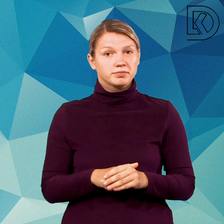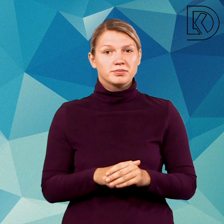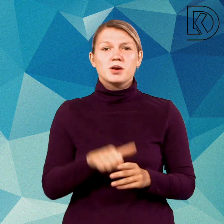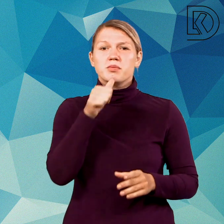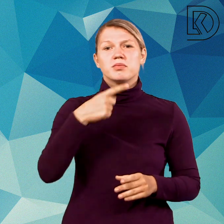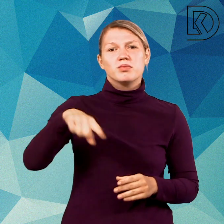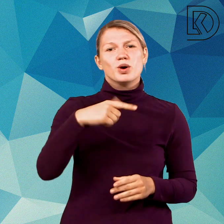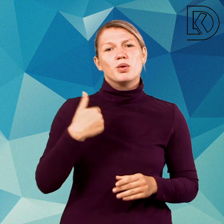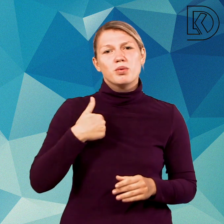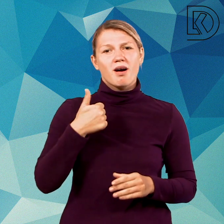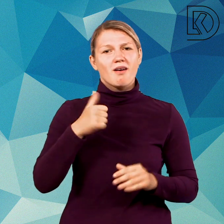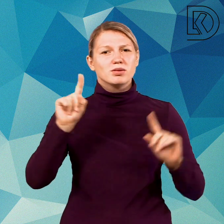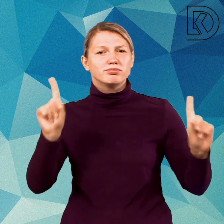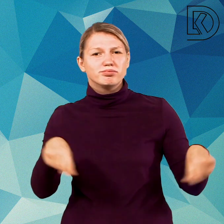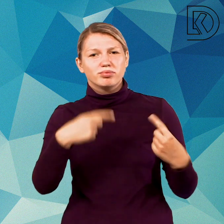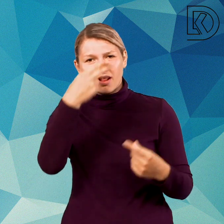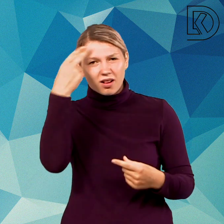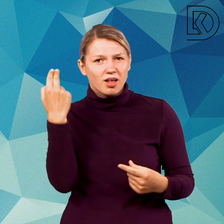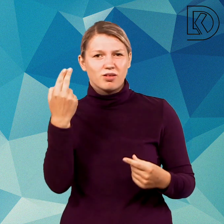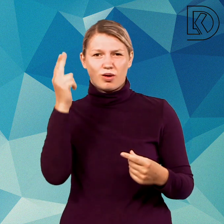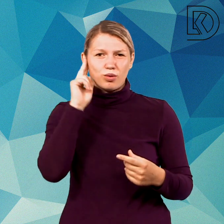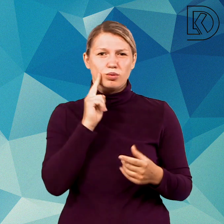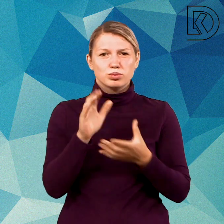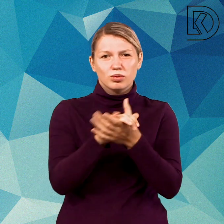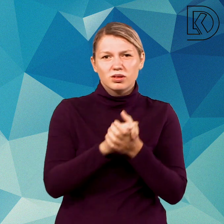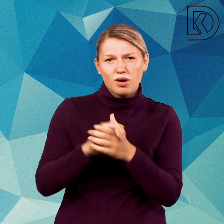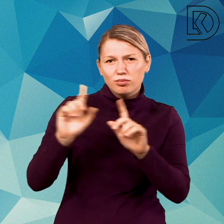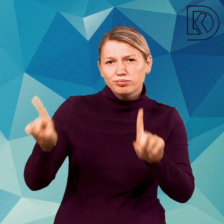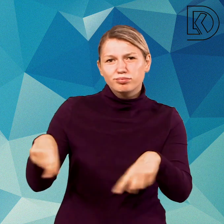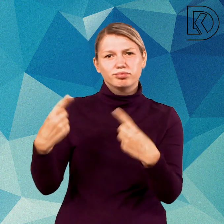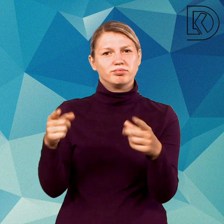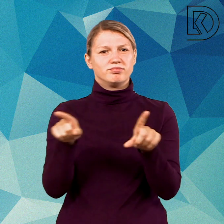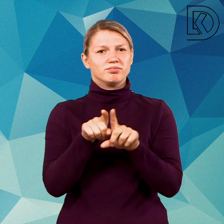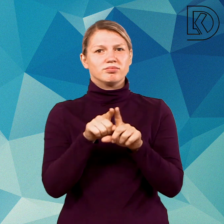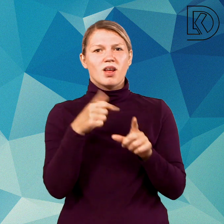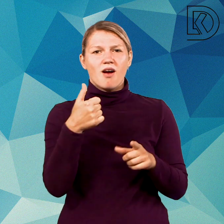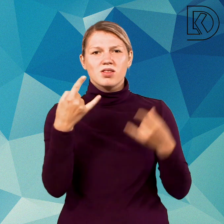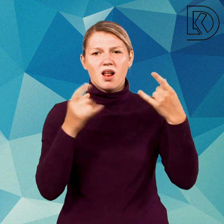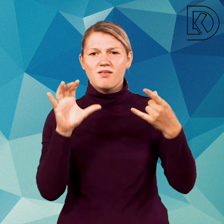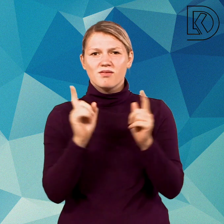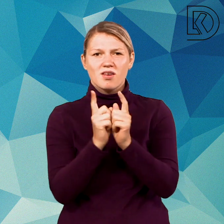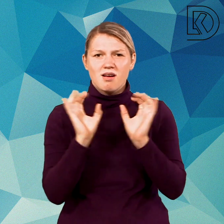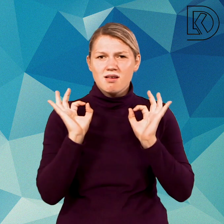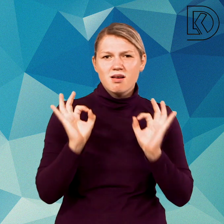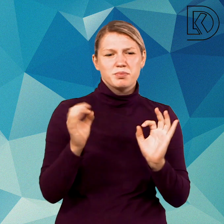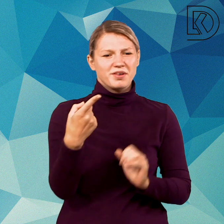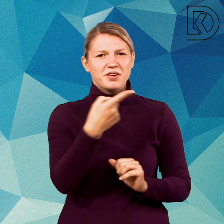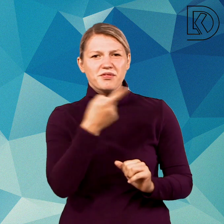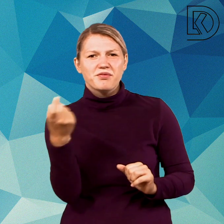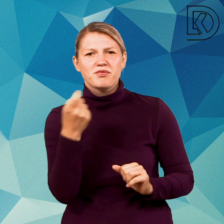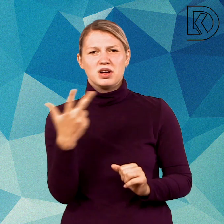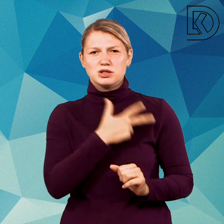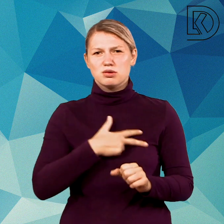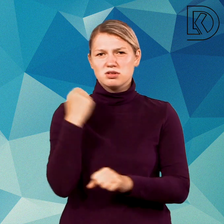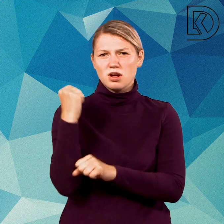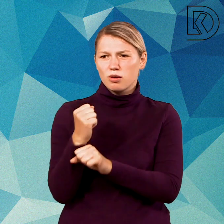Jeigu norite, kad Lietuvos kurčiųjų draugija klestėtų, kurtieji turėtų informacijos prieinamumą, geras soc. darbuotojų paslaugas,